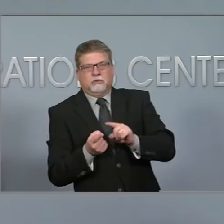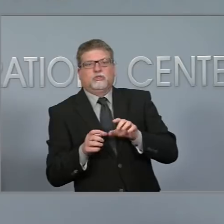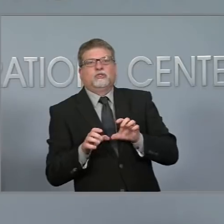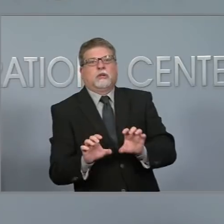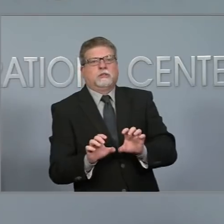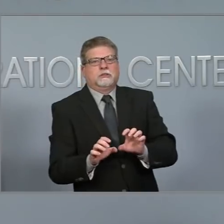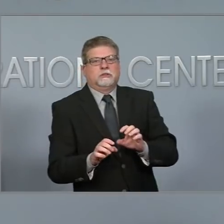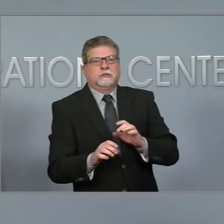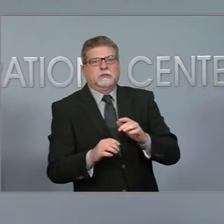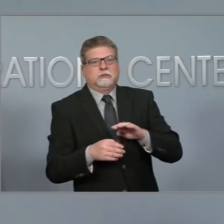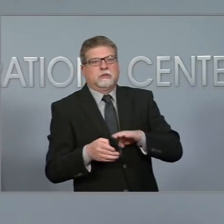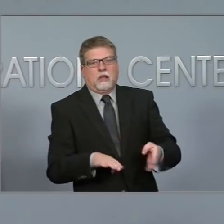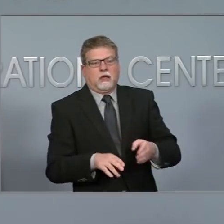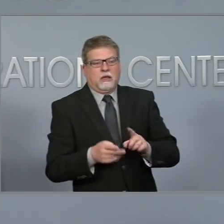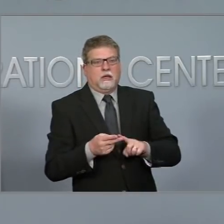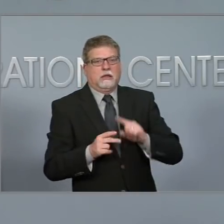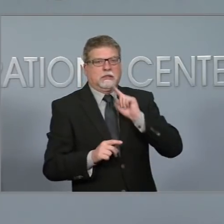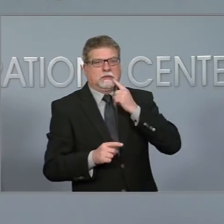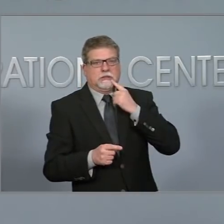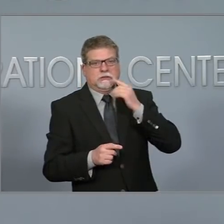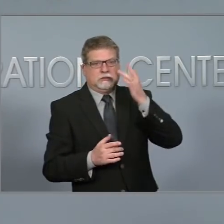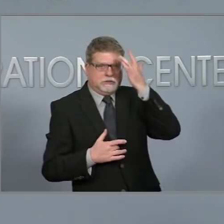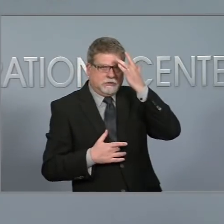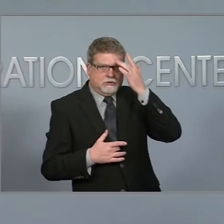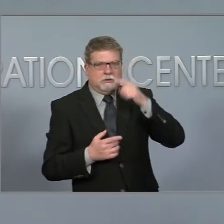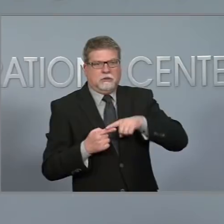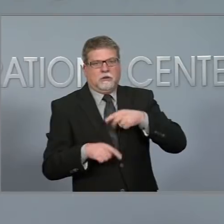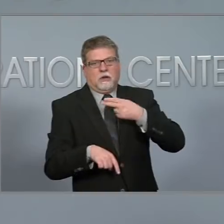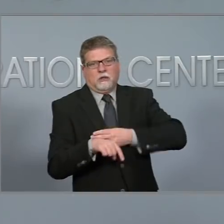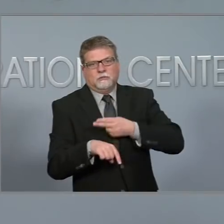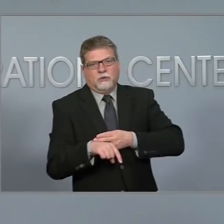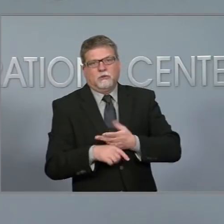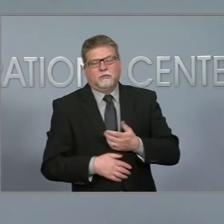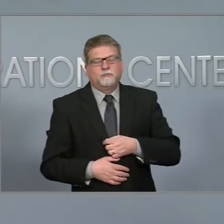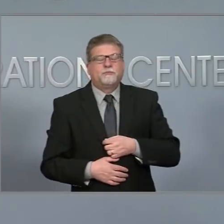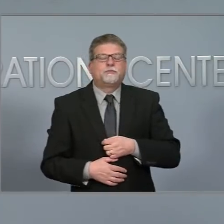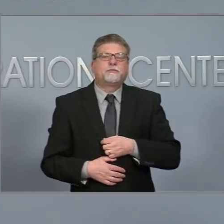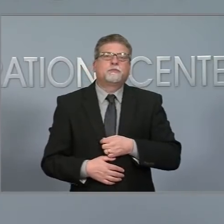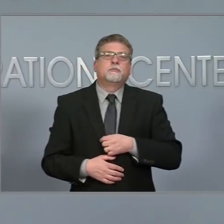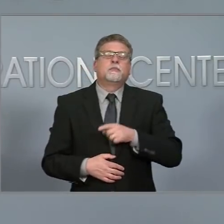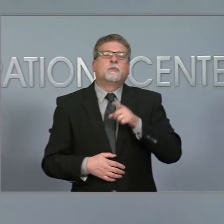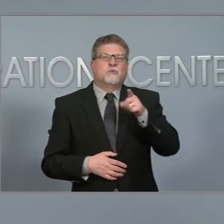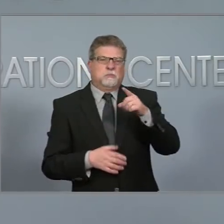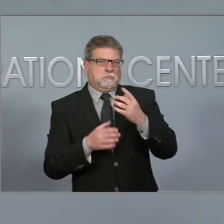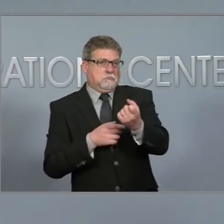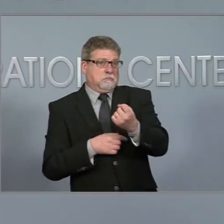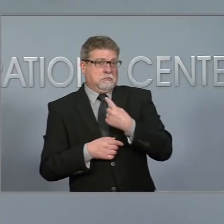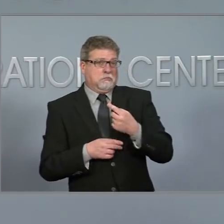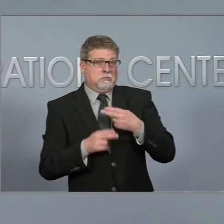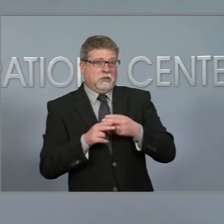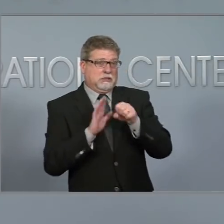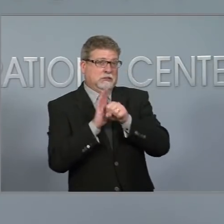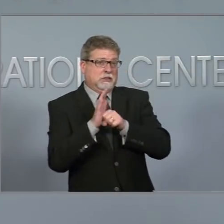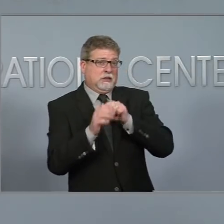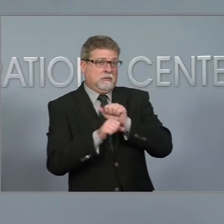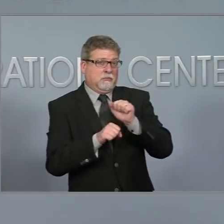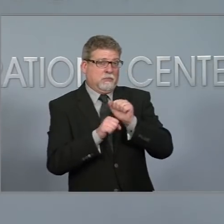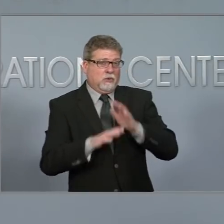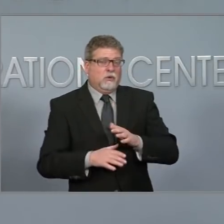Significativamente tienes mayor protección contra una enfermedad grave hospitalización y muerte.